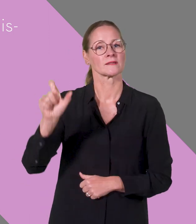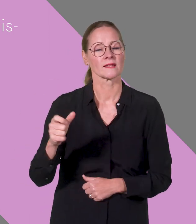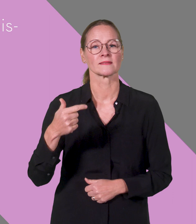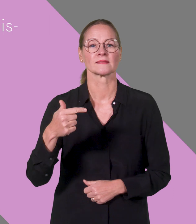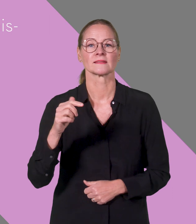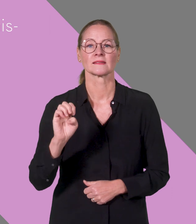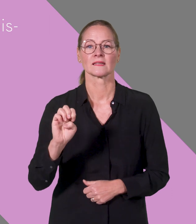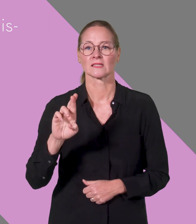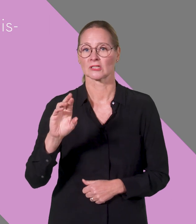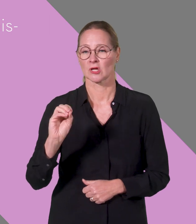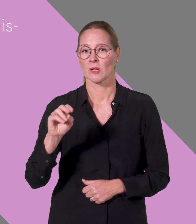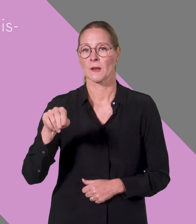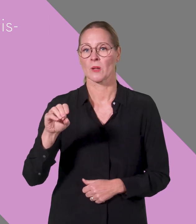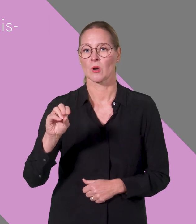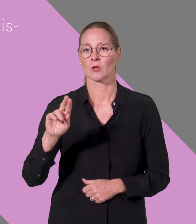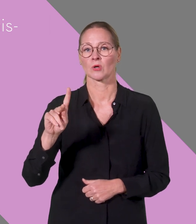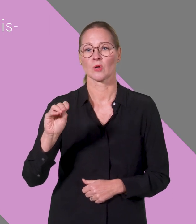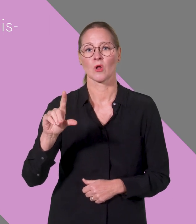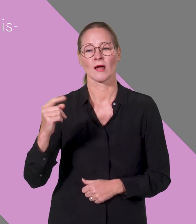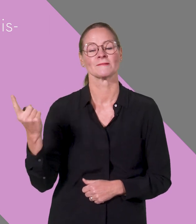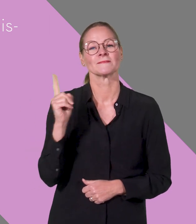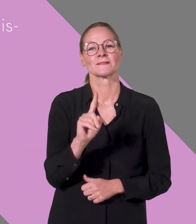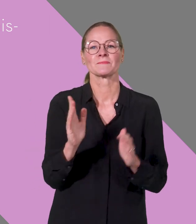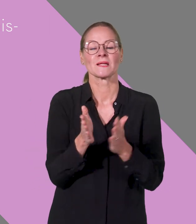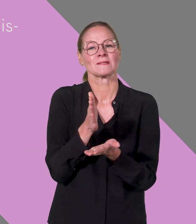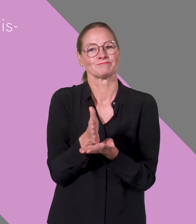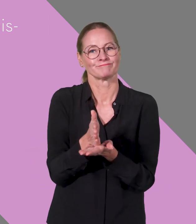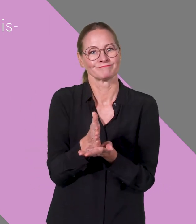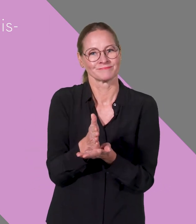Tero Norkola lausui pari sanaa.